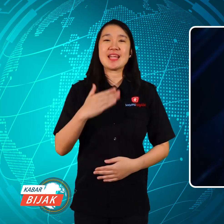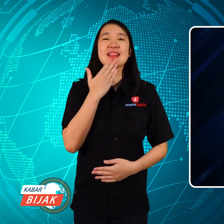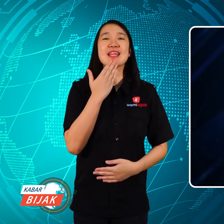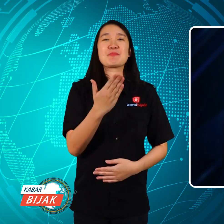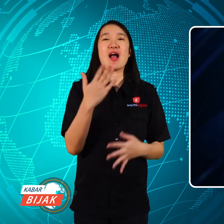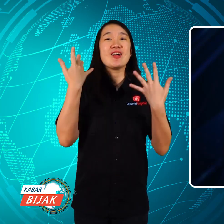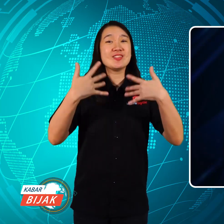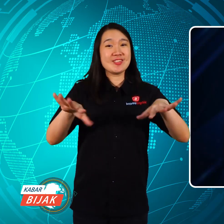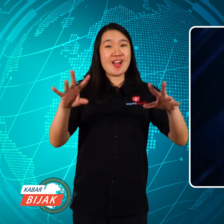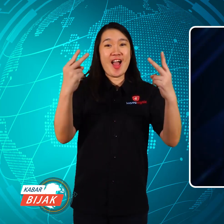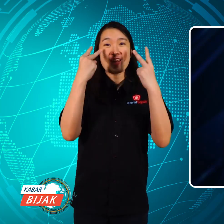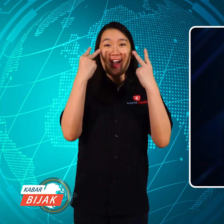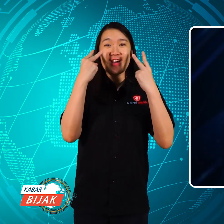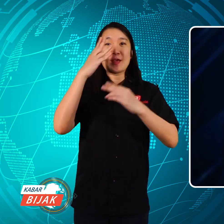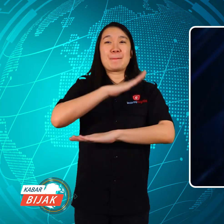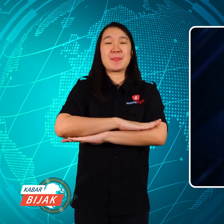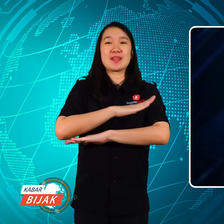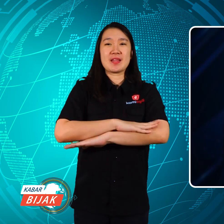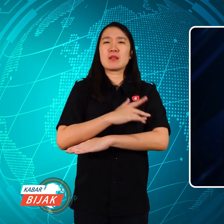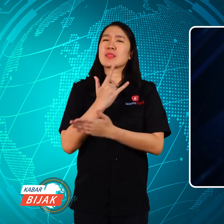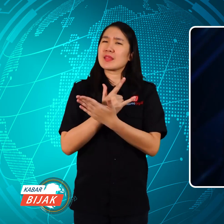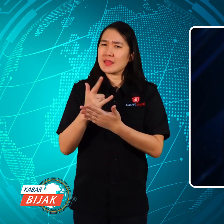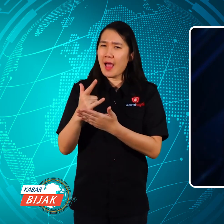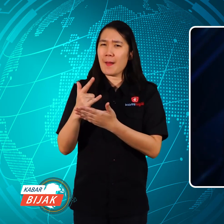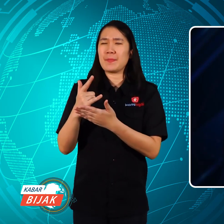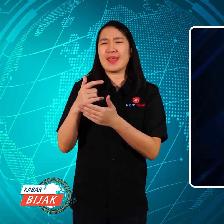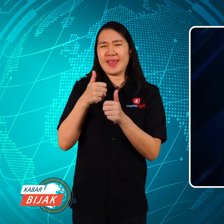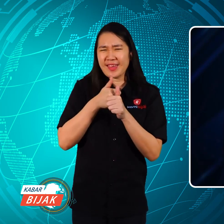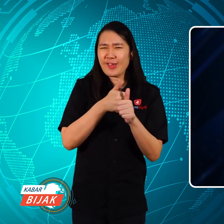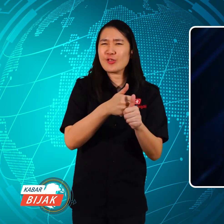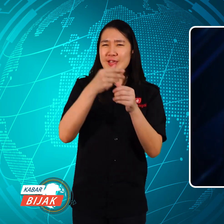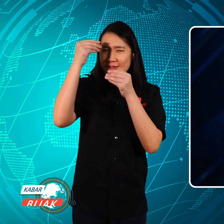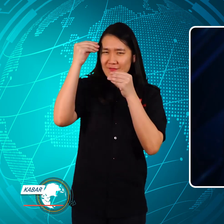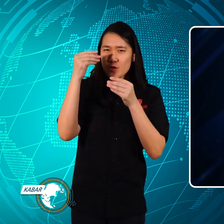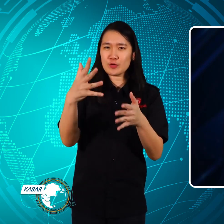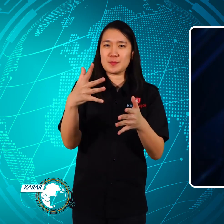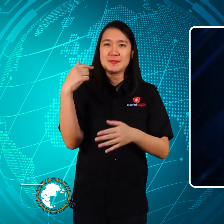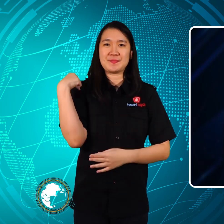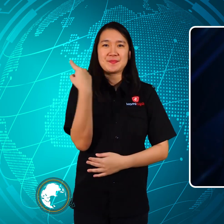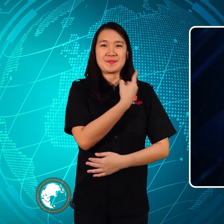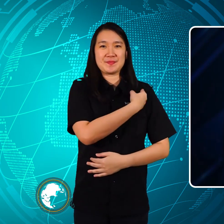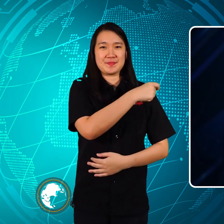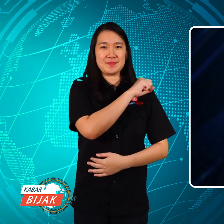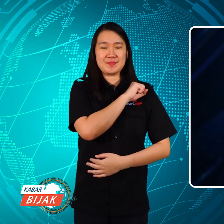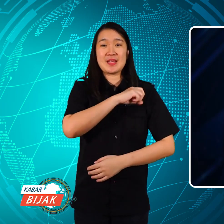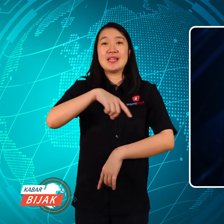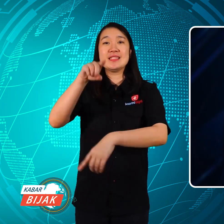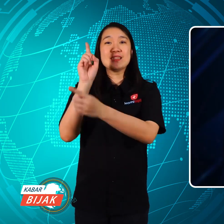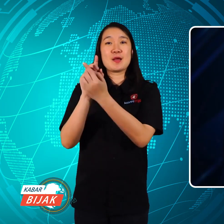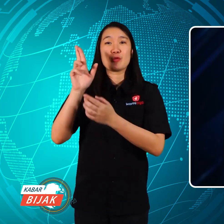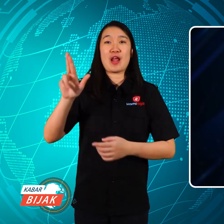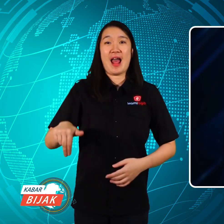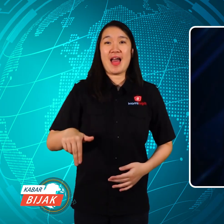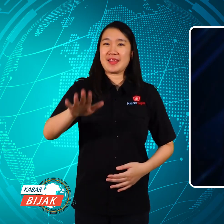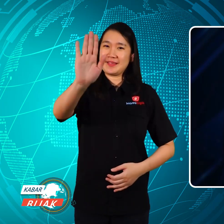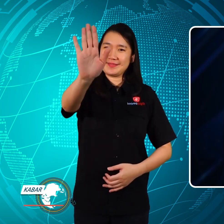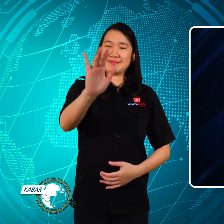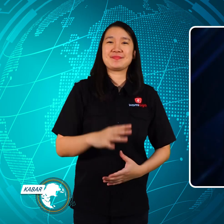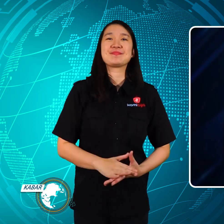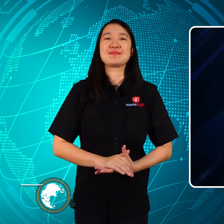Terima kasih sudah menonton, tetap ikuti informasi KamiBijak ya. Sampai jumpa lagi.